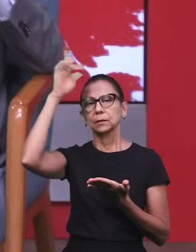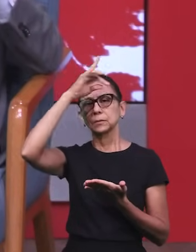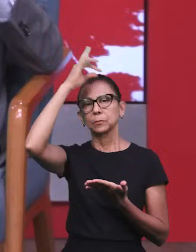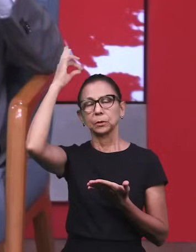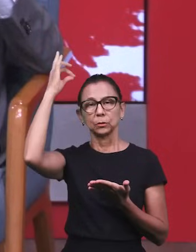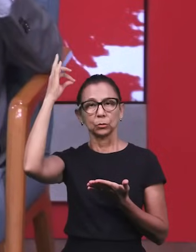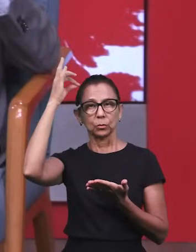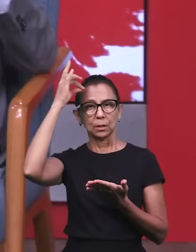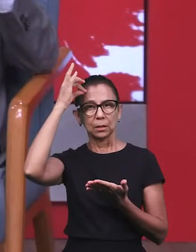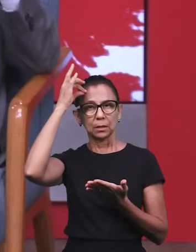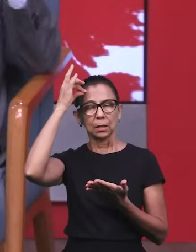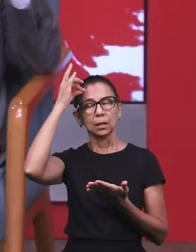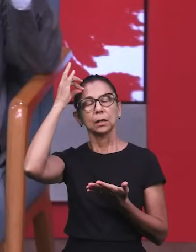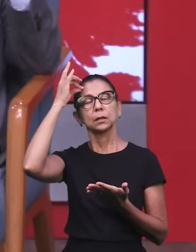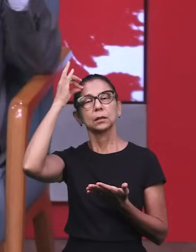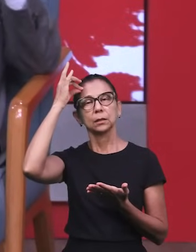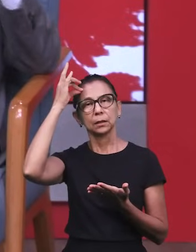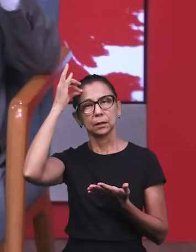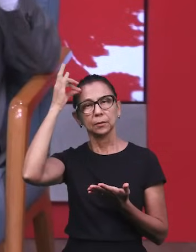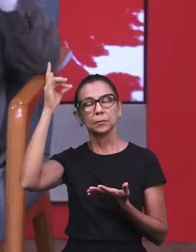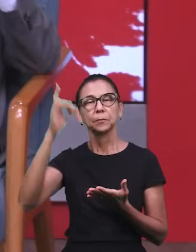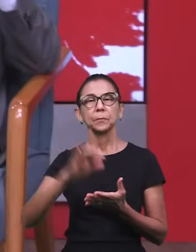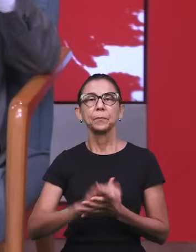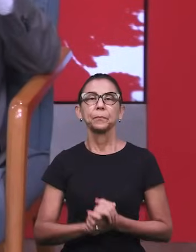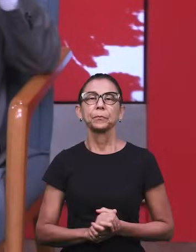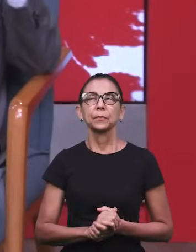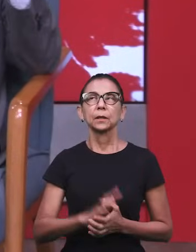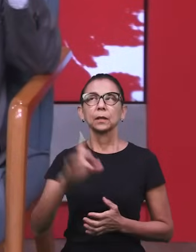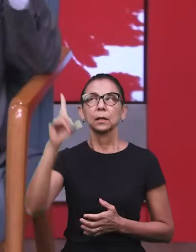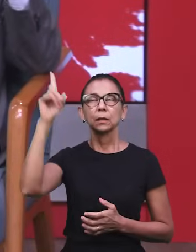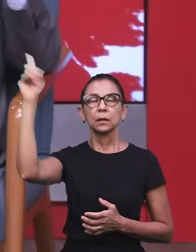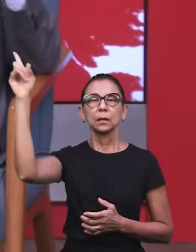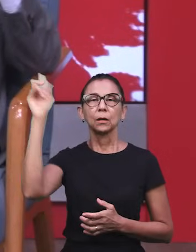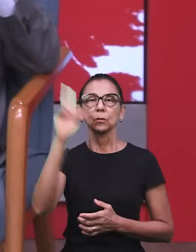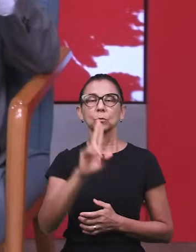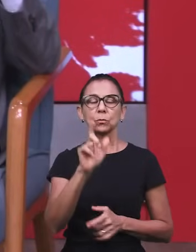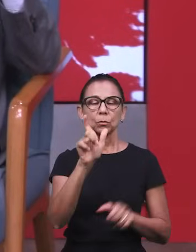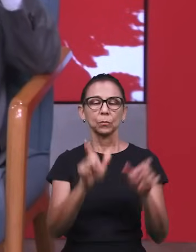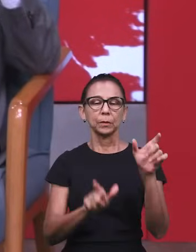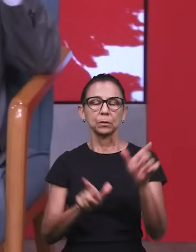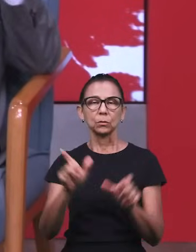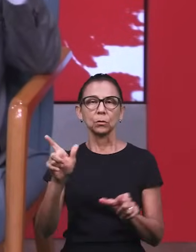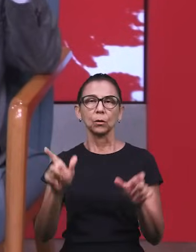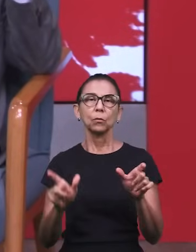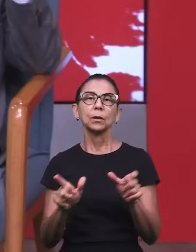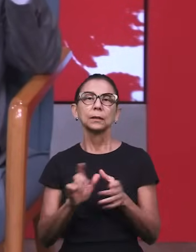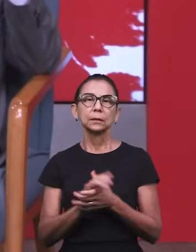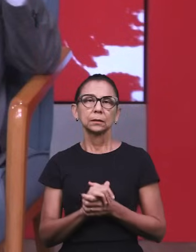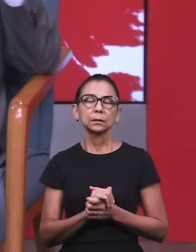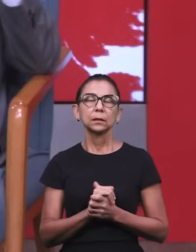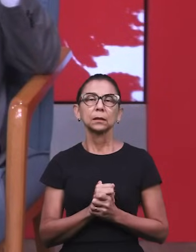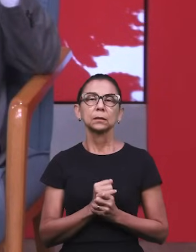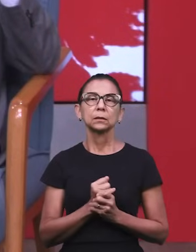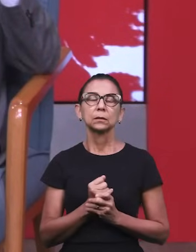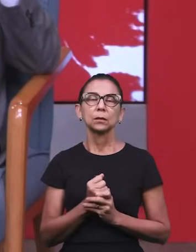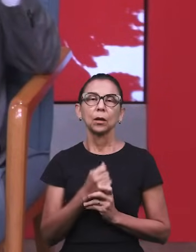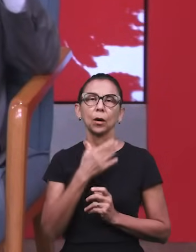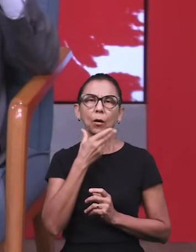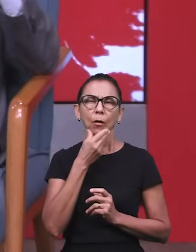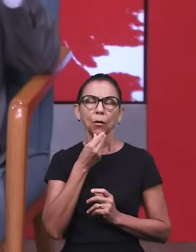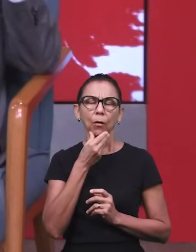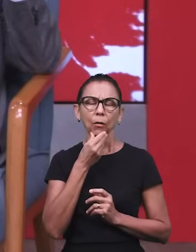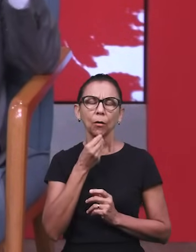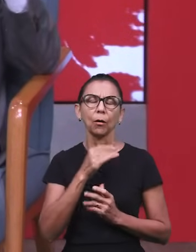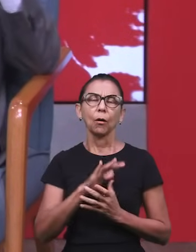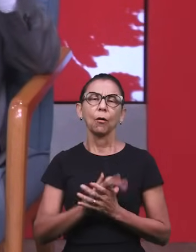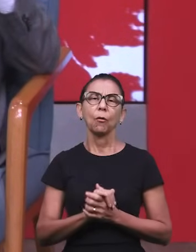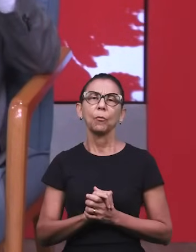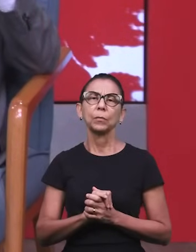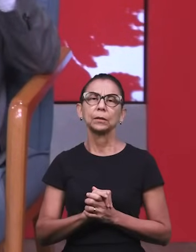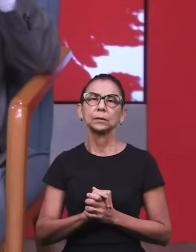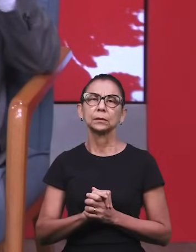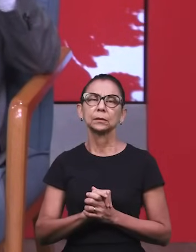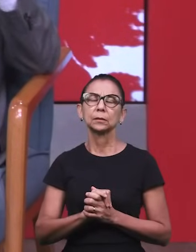de vista de inspiração que é a palavra da vida aquilo que Deus inspirou homens Santos né pelo